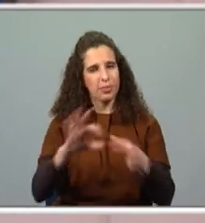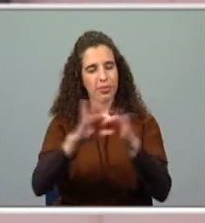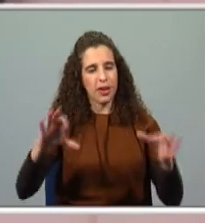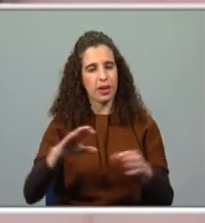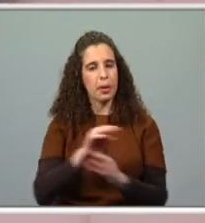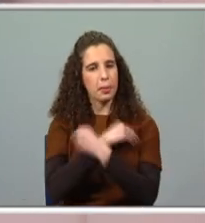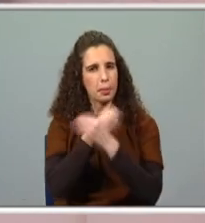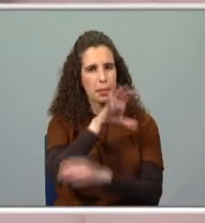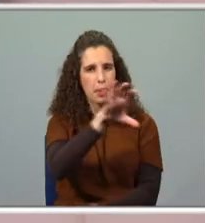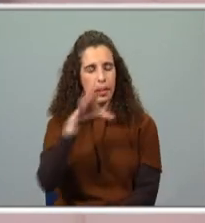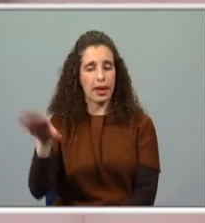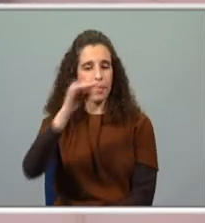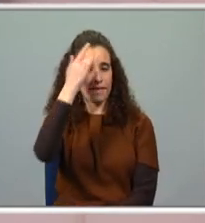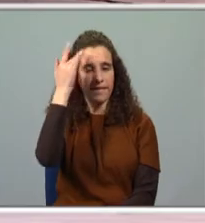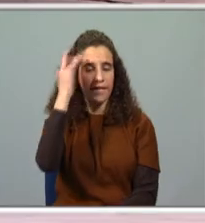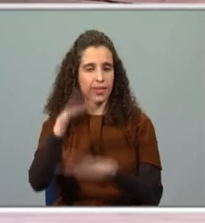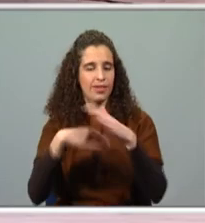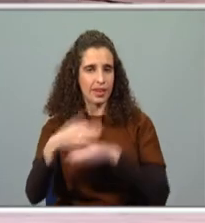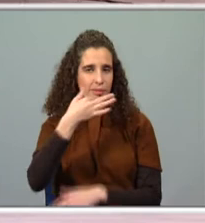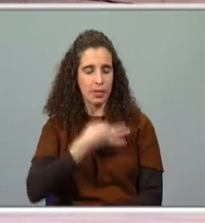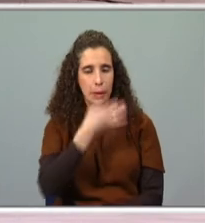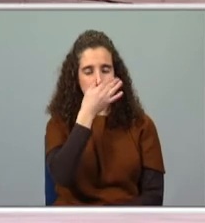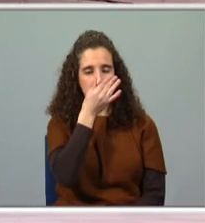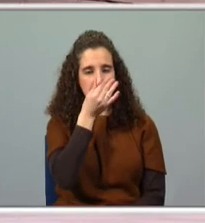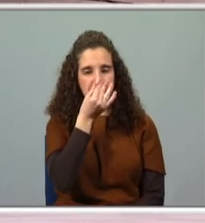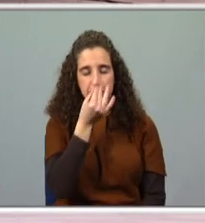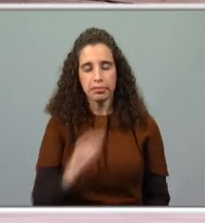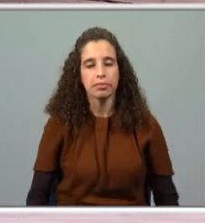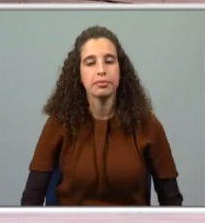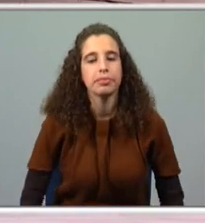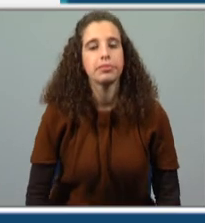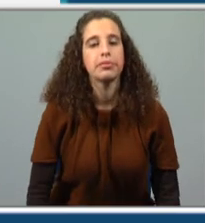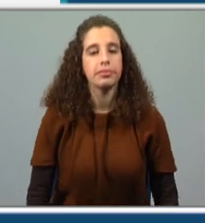conseguimos fazer a sua identificação primeiro 我們設法識別了您第一的